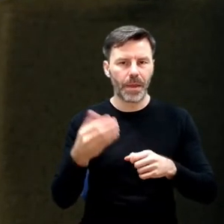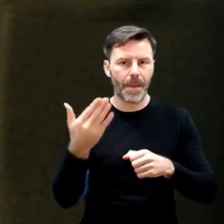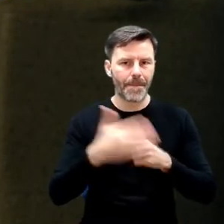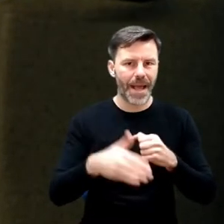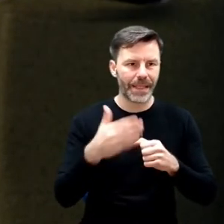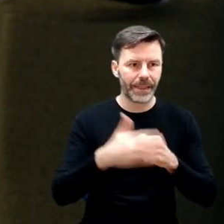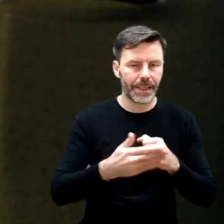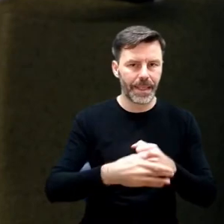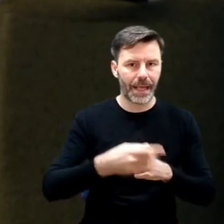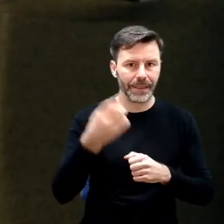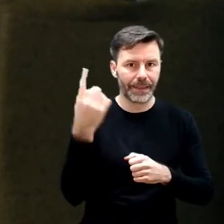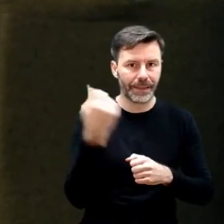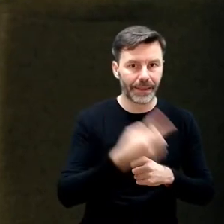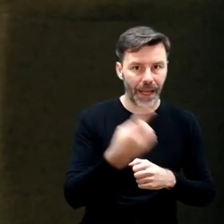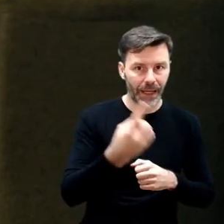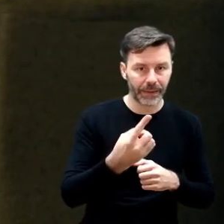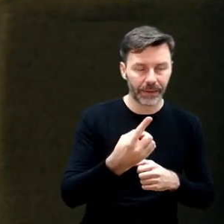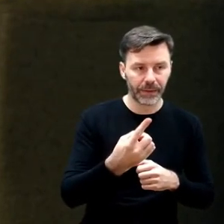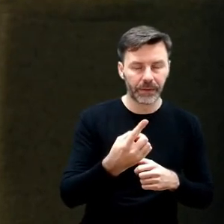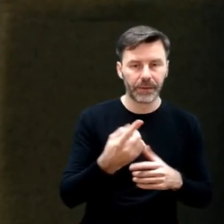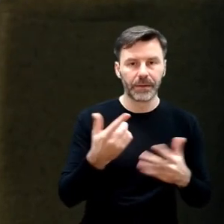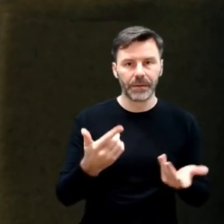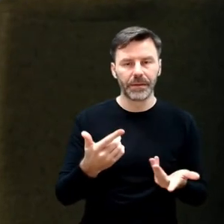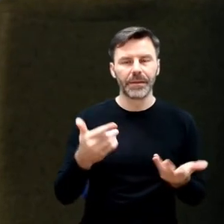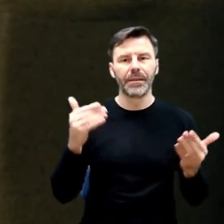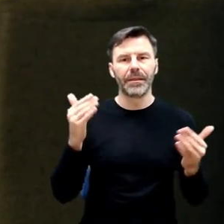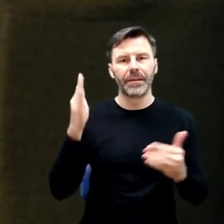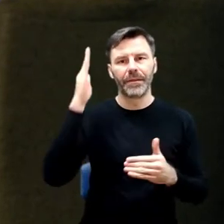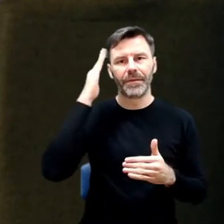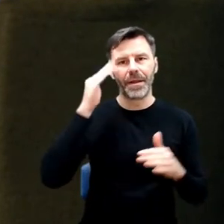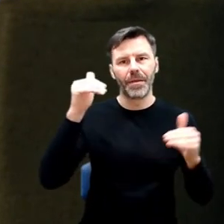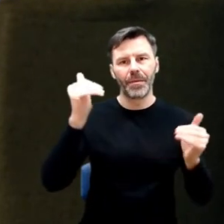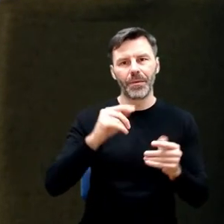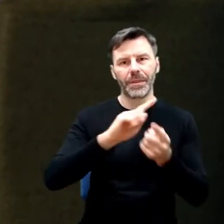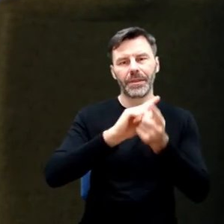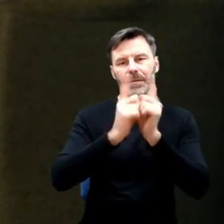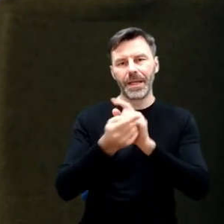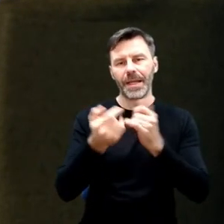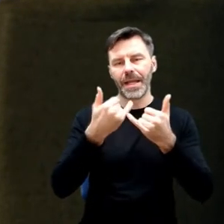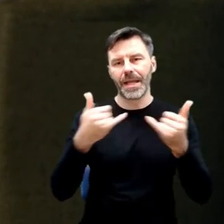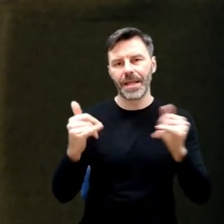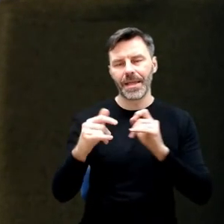i miasta się muszą stopniowo przerzucać na inne formy komunikacji. One po prostu tak nie mogą.